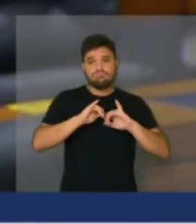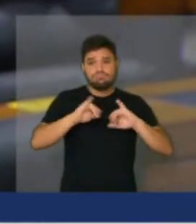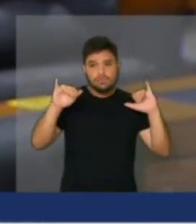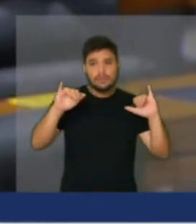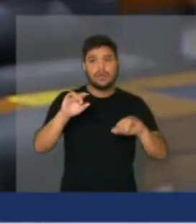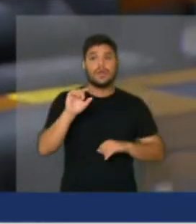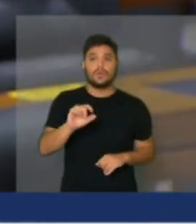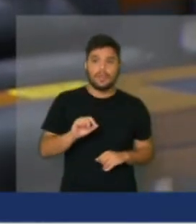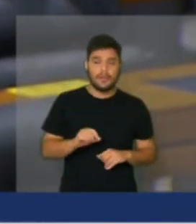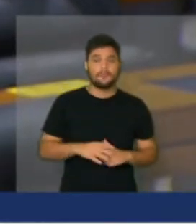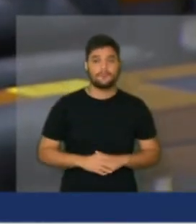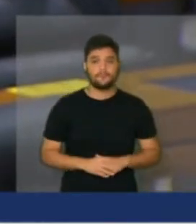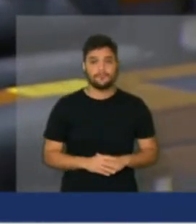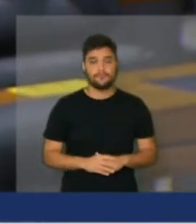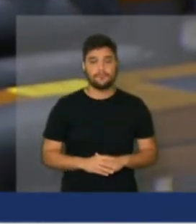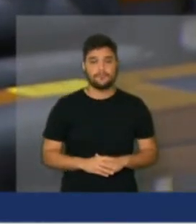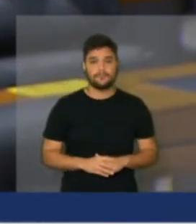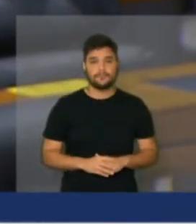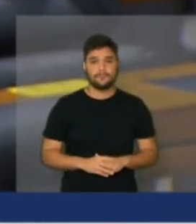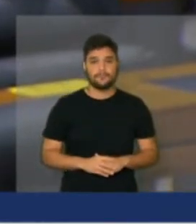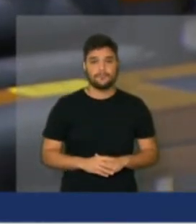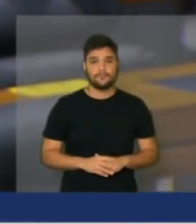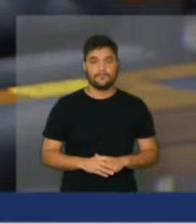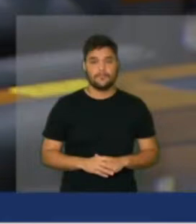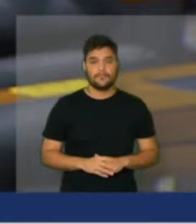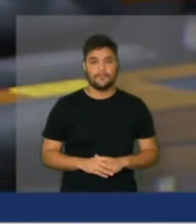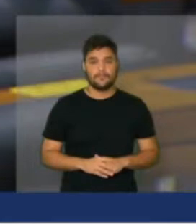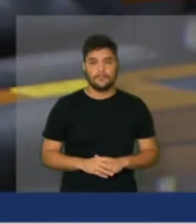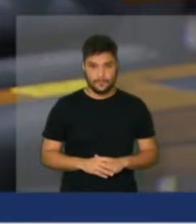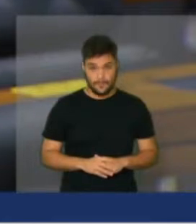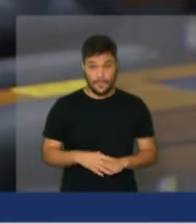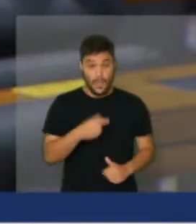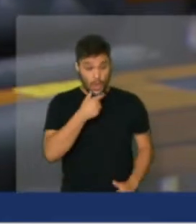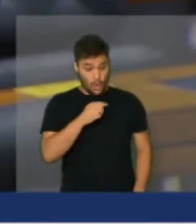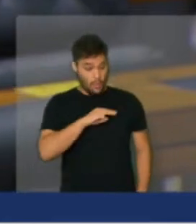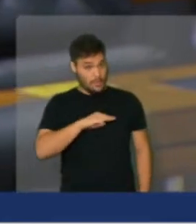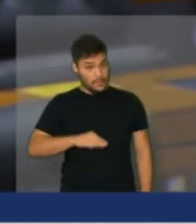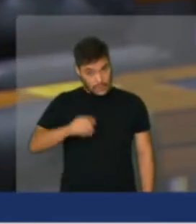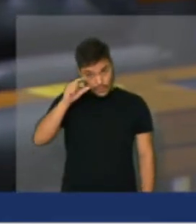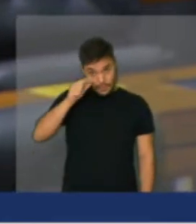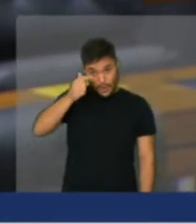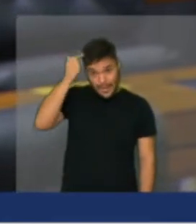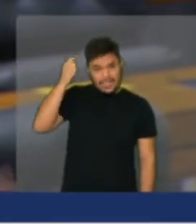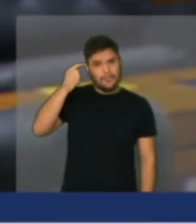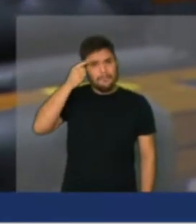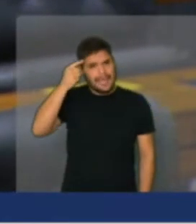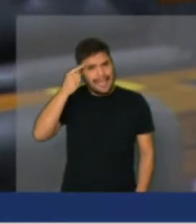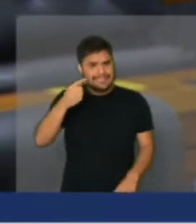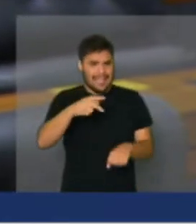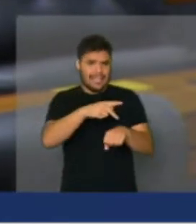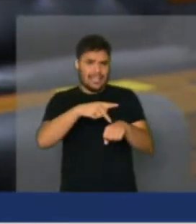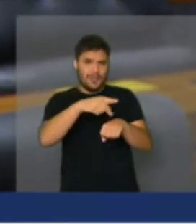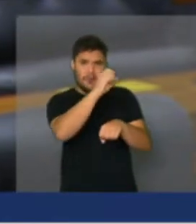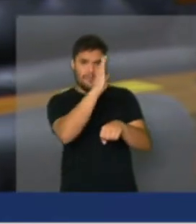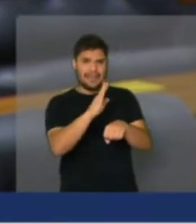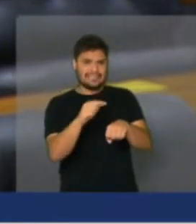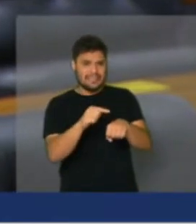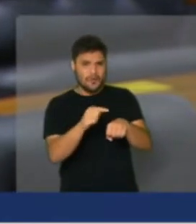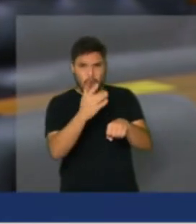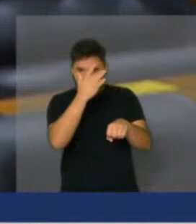NOME DA OPOSIÇÃO, QUE O... O MINISTRO PAULO GUEDES PENSA QUE O BRASIL TEM UM BANDO DE OTÁRIO! É ISSO, ELE PENSA QUE NÓS SOMOS UM BANDO DE